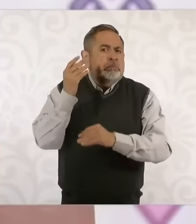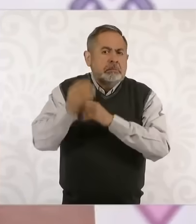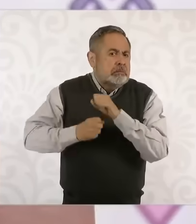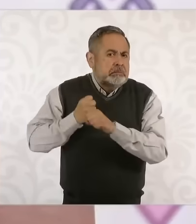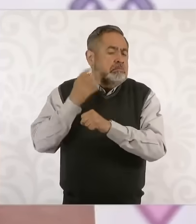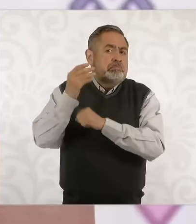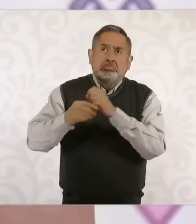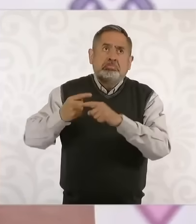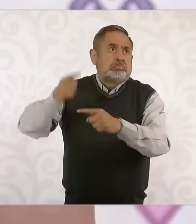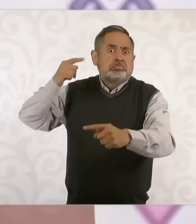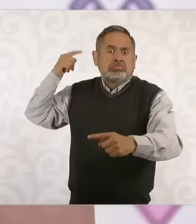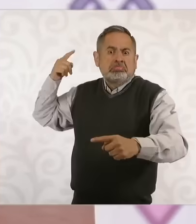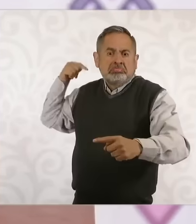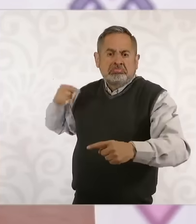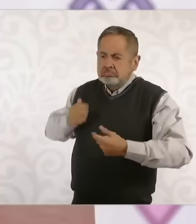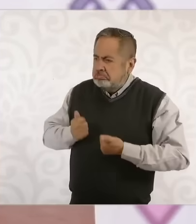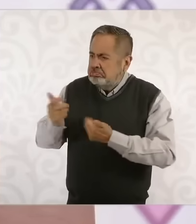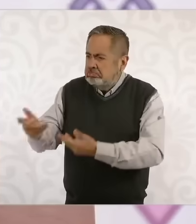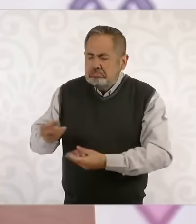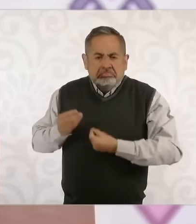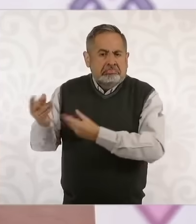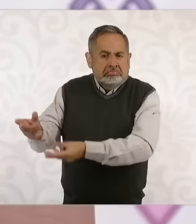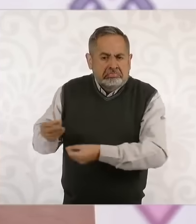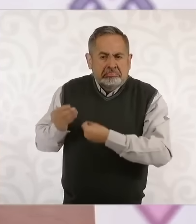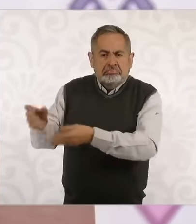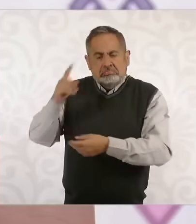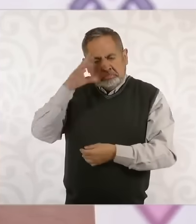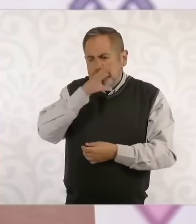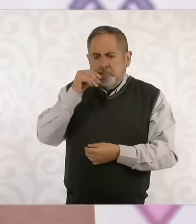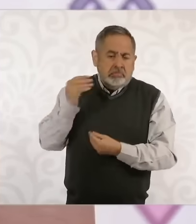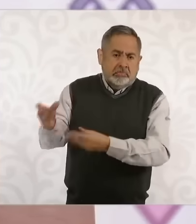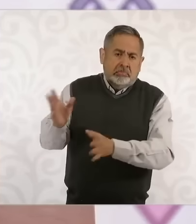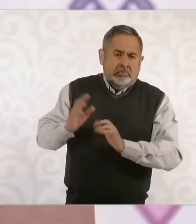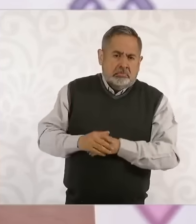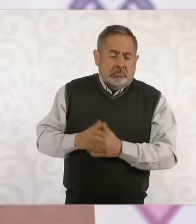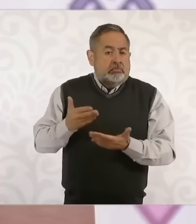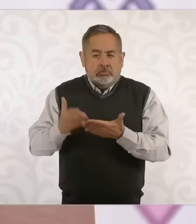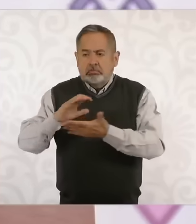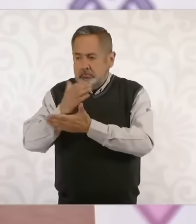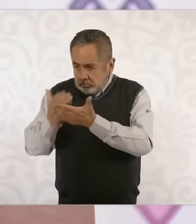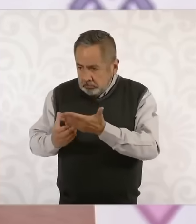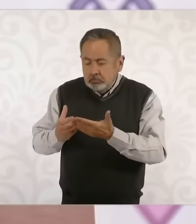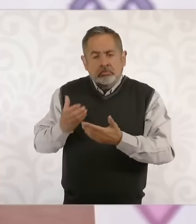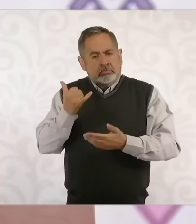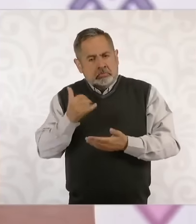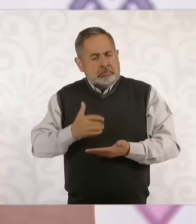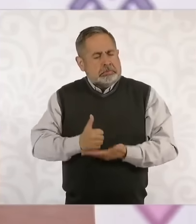y al pueblo cubano y ahora eh pues es parte de tanto del contrato como de la ayuda humanitaria.